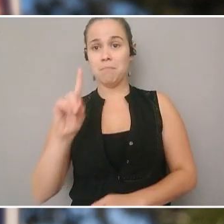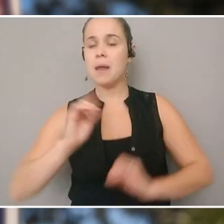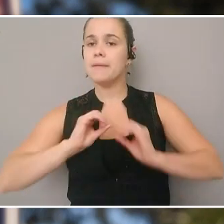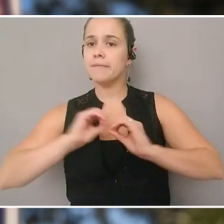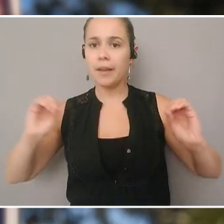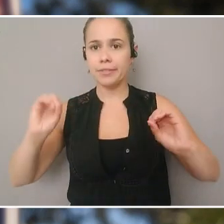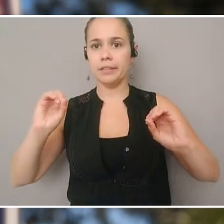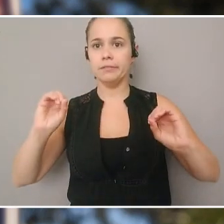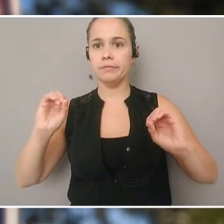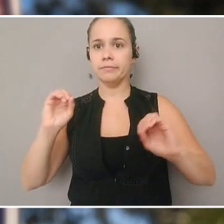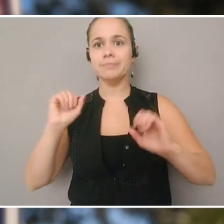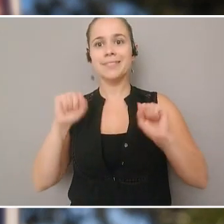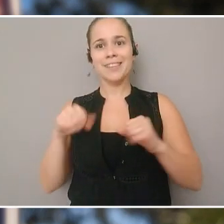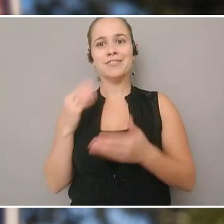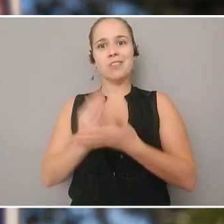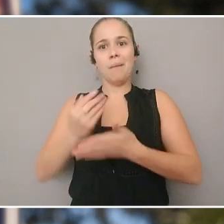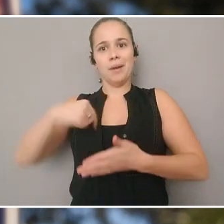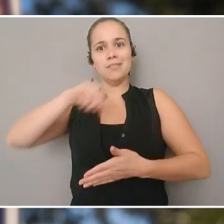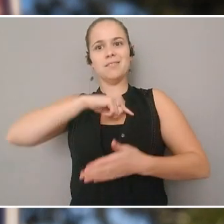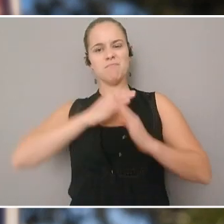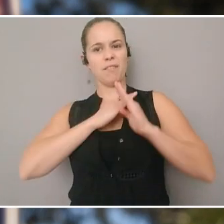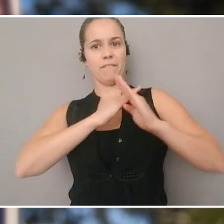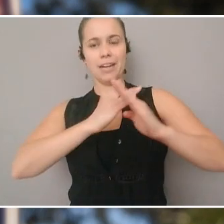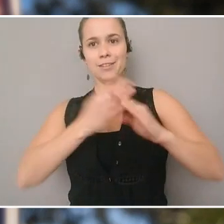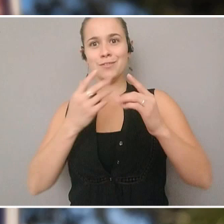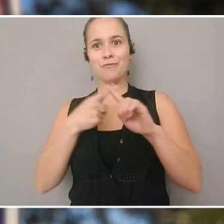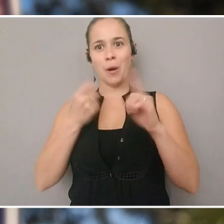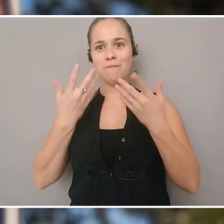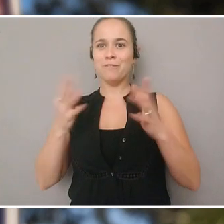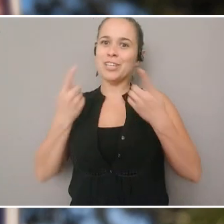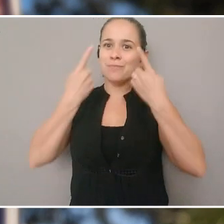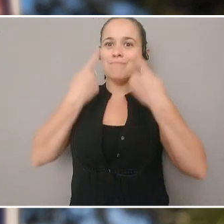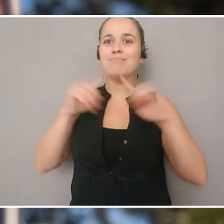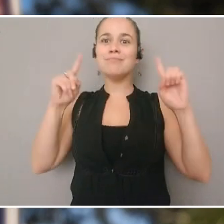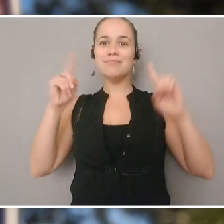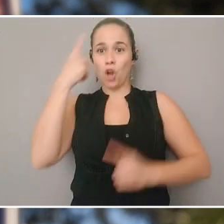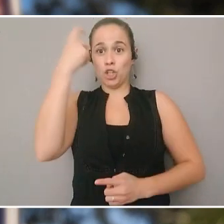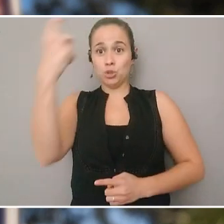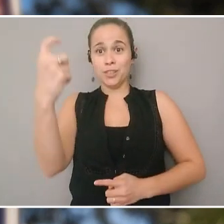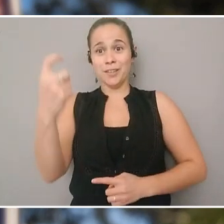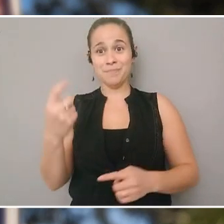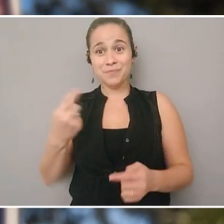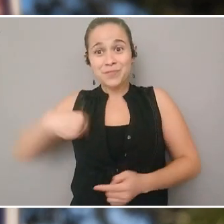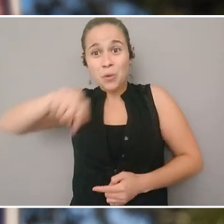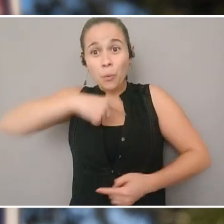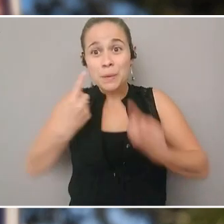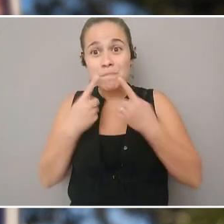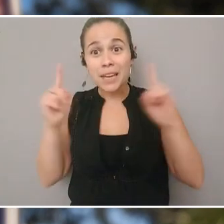nos de lograr nuestro sueño. Lo hicimos